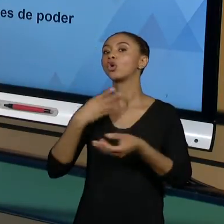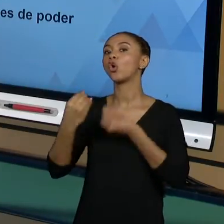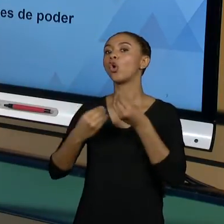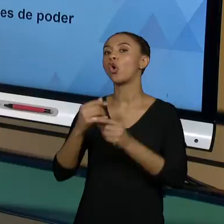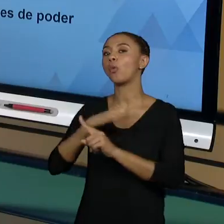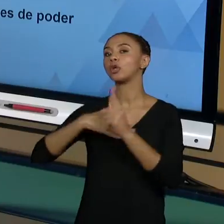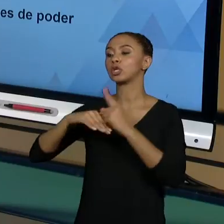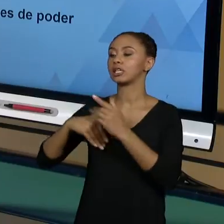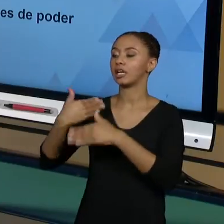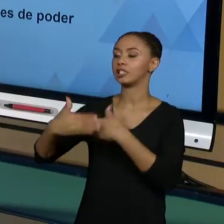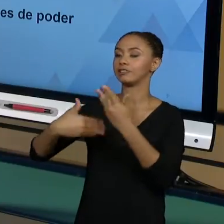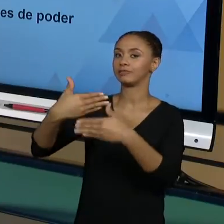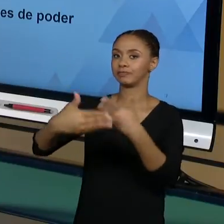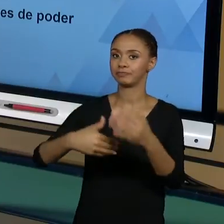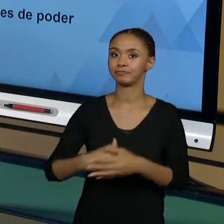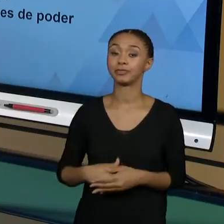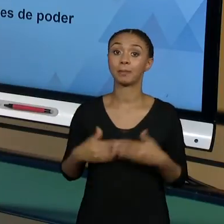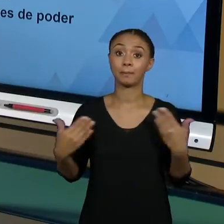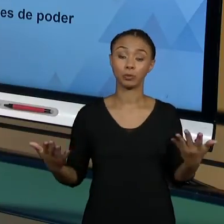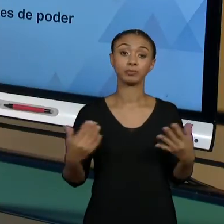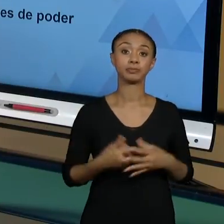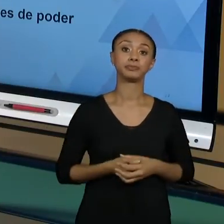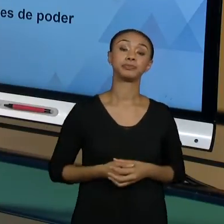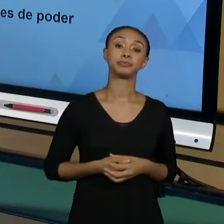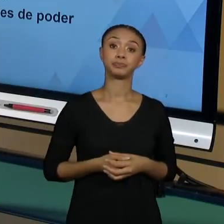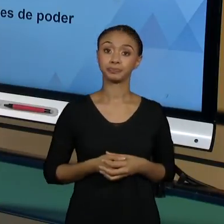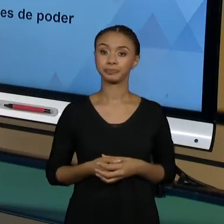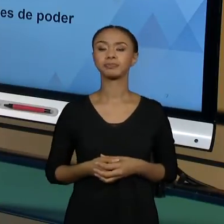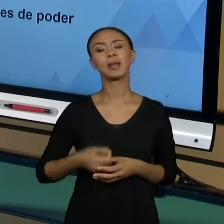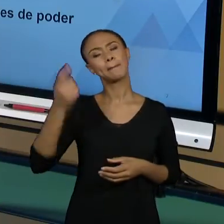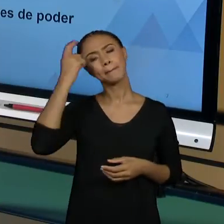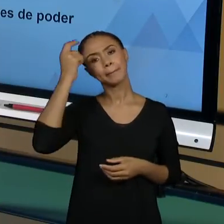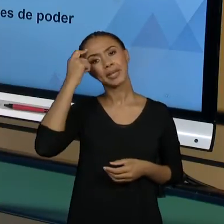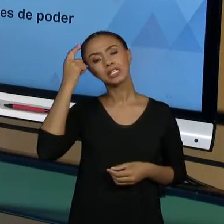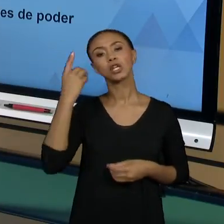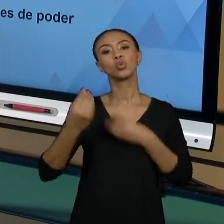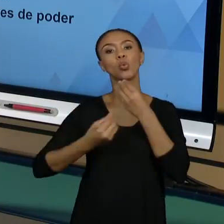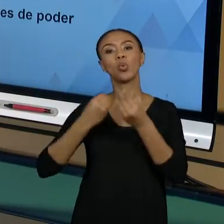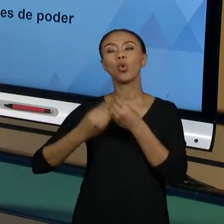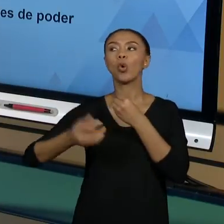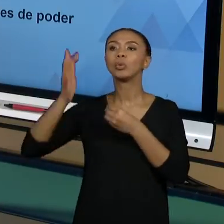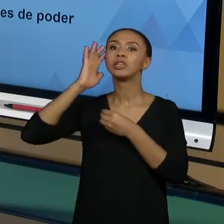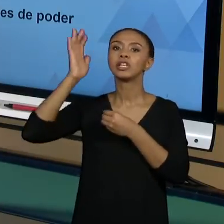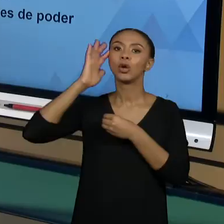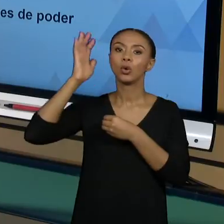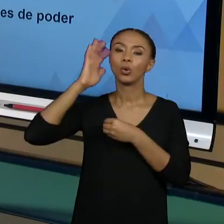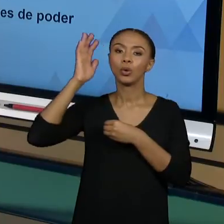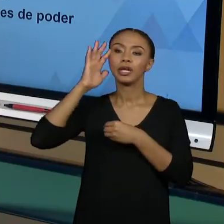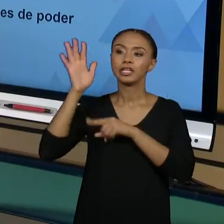ISTO, GENTE, E PENSANDO NAS CONTRIBUIÇÕES DOS ESTUDOS CULTURAIS E PENSANDO NAS CONTRIBUIÇÕES DO